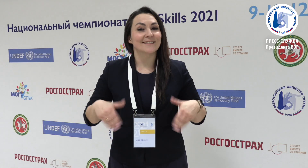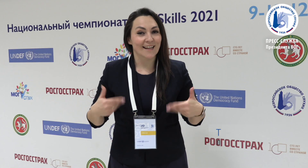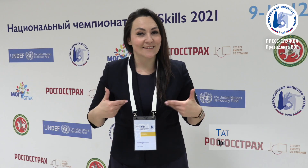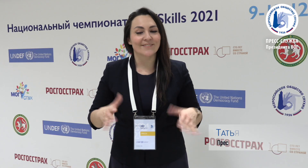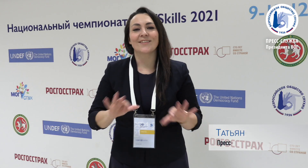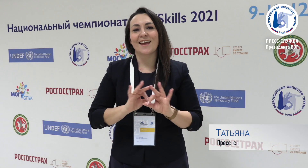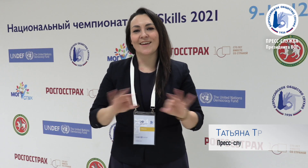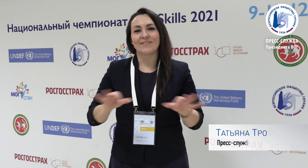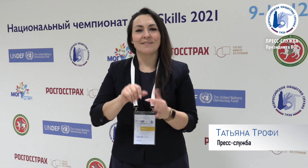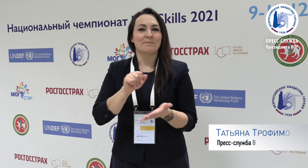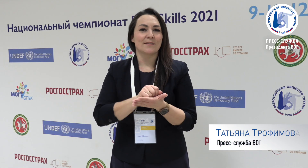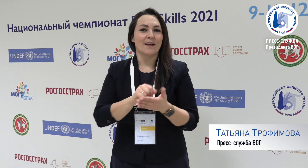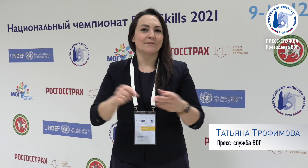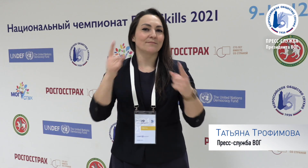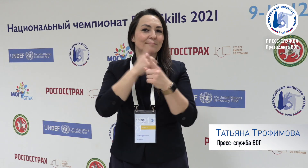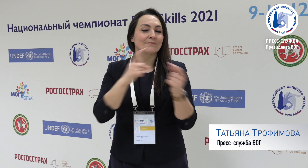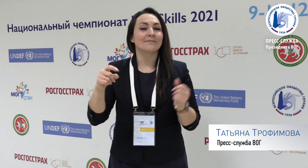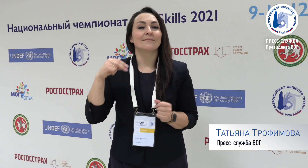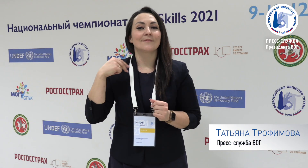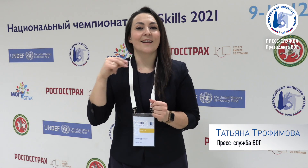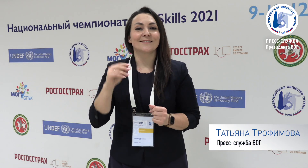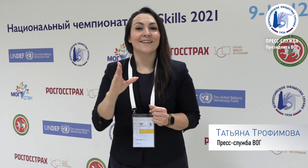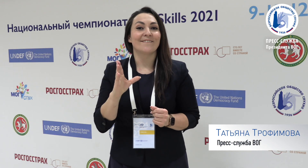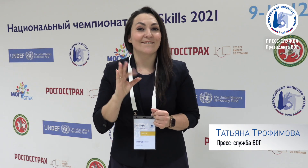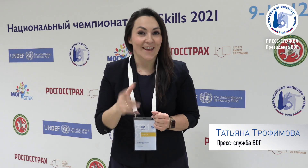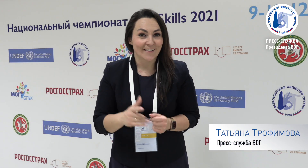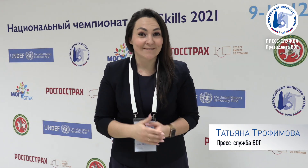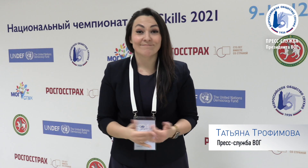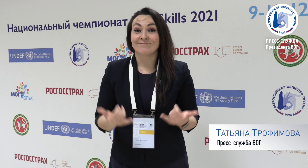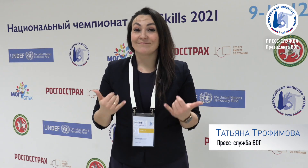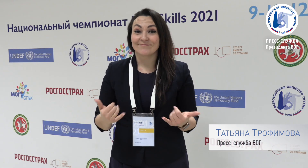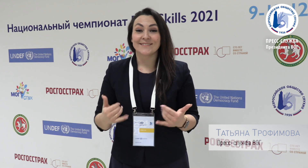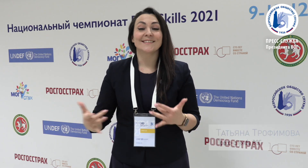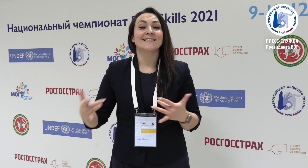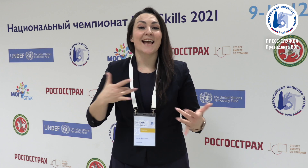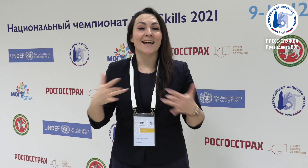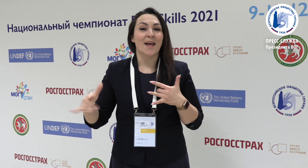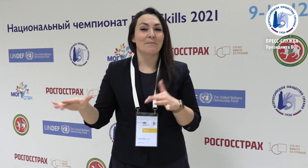Здравствуйте! В эфире пресс-служба президента ВОГ.